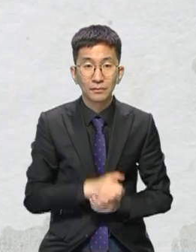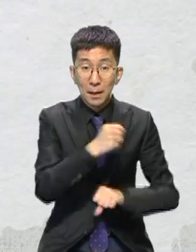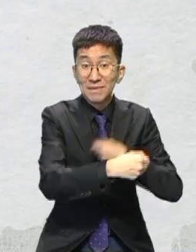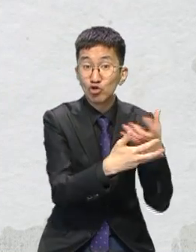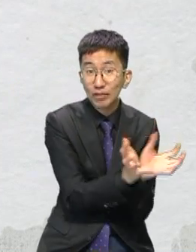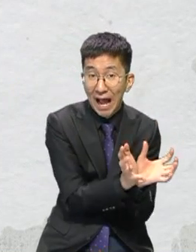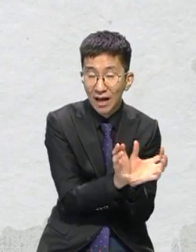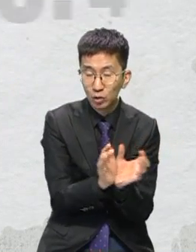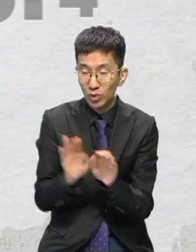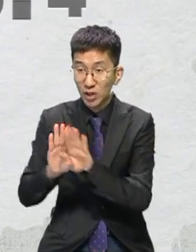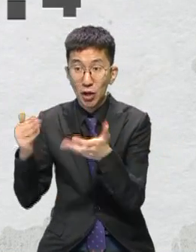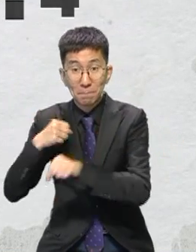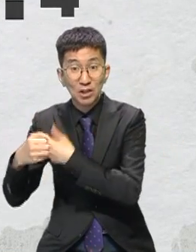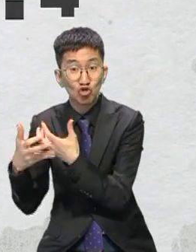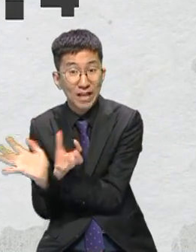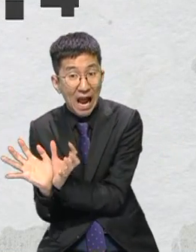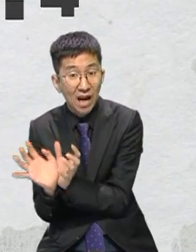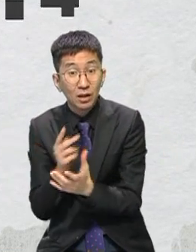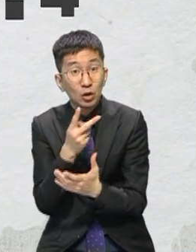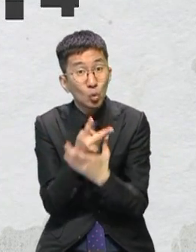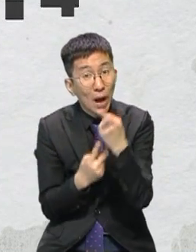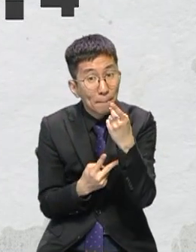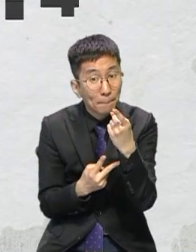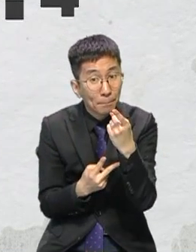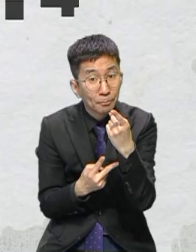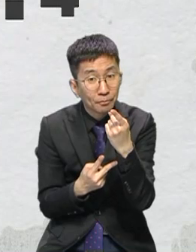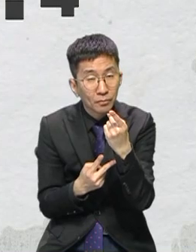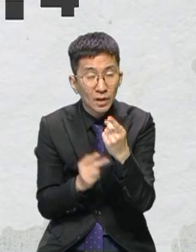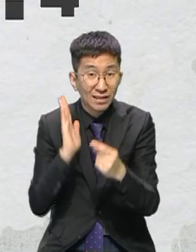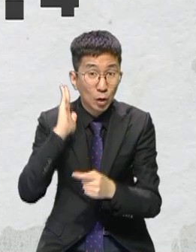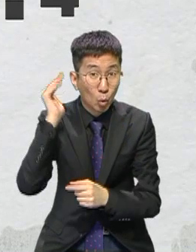더불어민주당과 열린민주당의 통합 추진에 대해서는 대선에 영향을 주지 않을 것